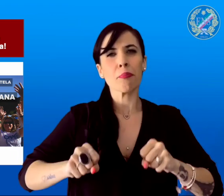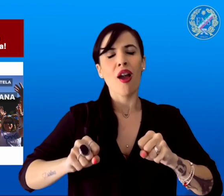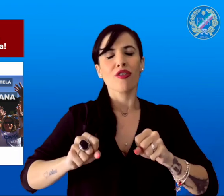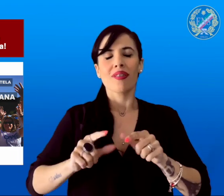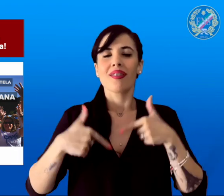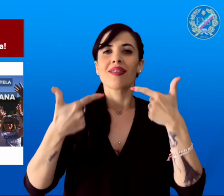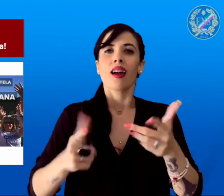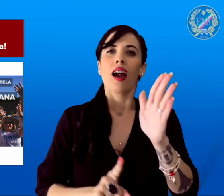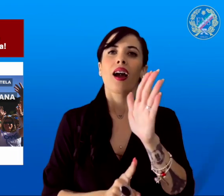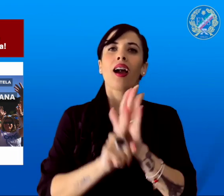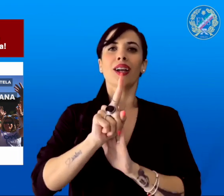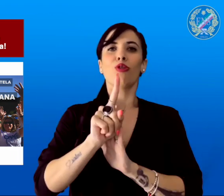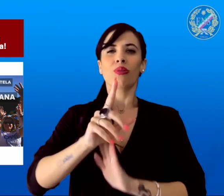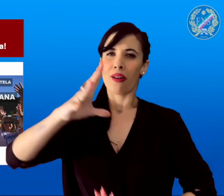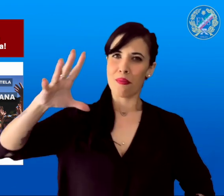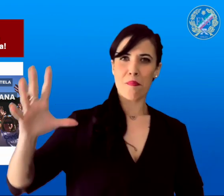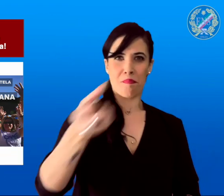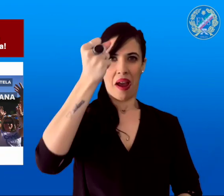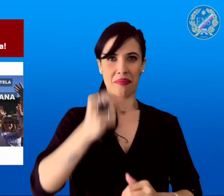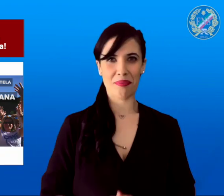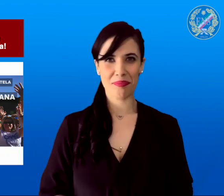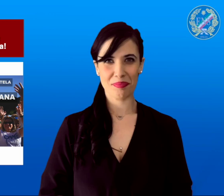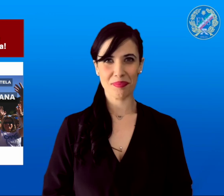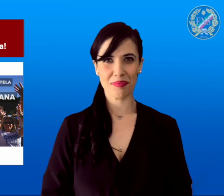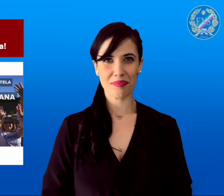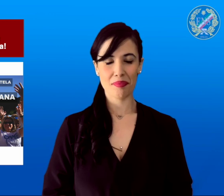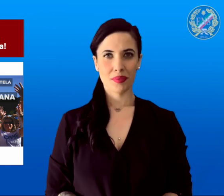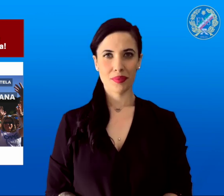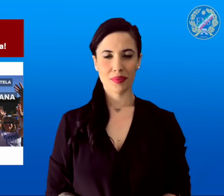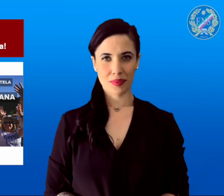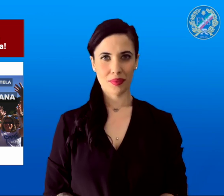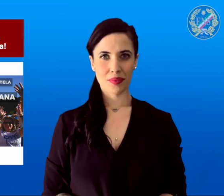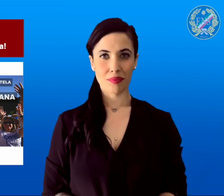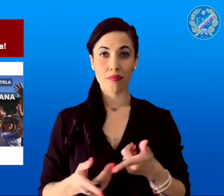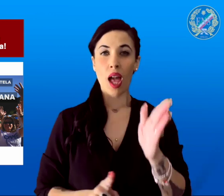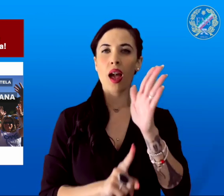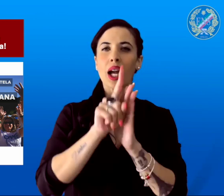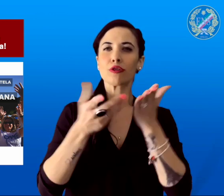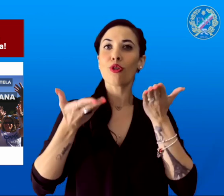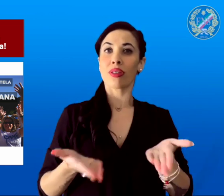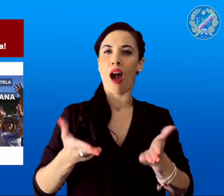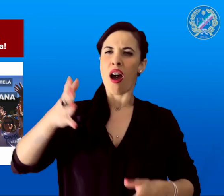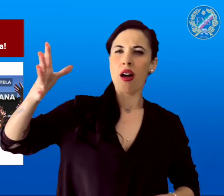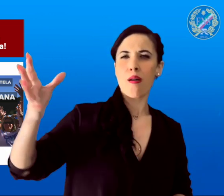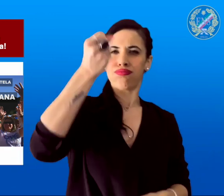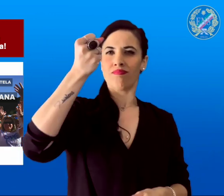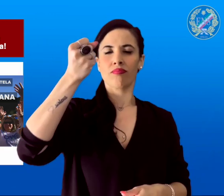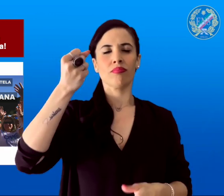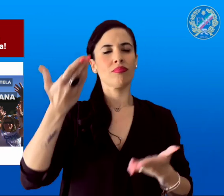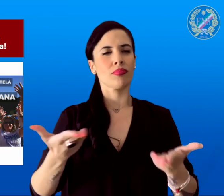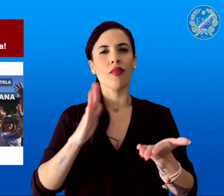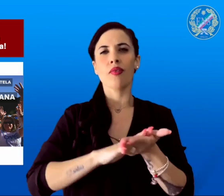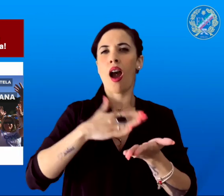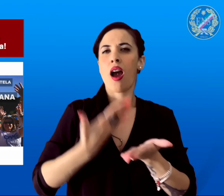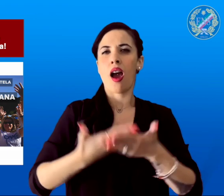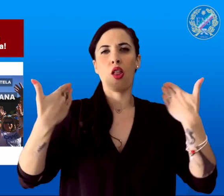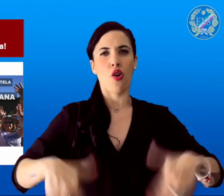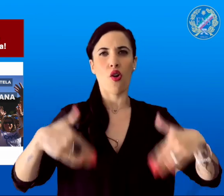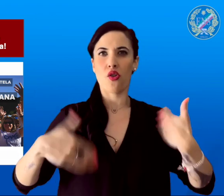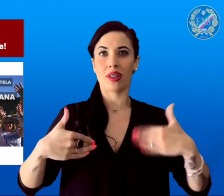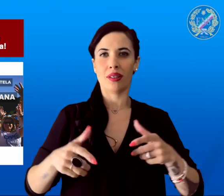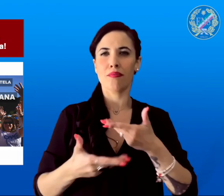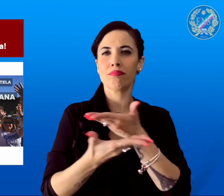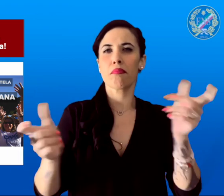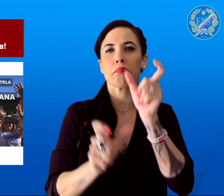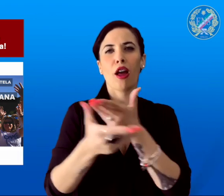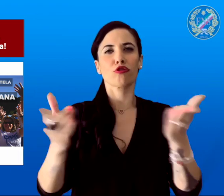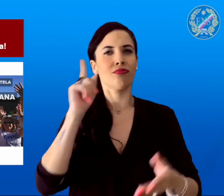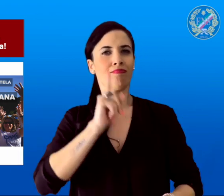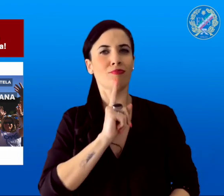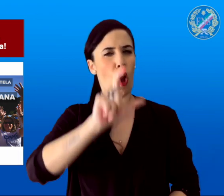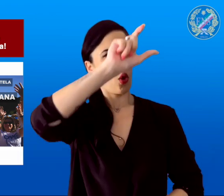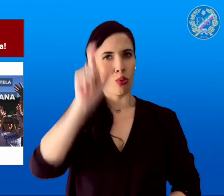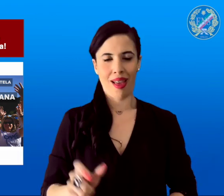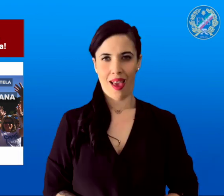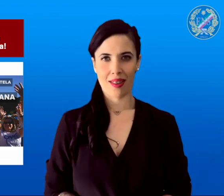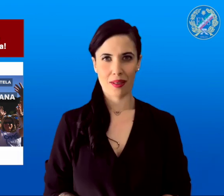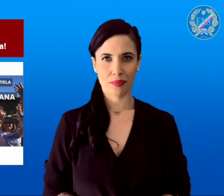siamo arrivati finalmente a questo risultato importantissimo, un segno di civiltà e una conquista non solo per le persone sorde, ma per tutta Italia.